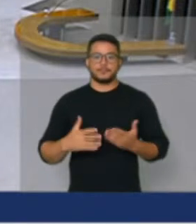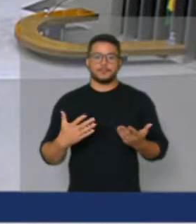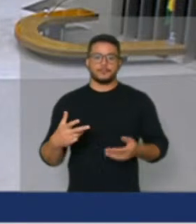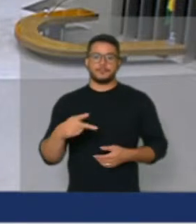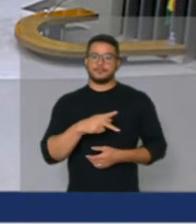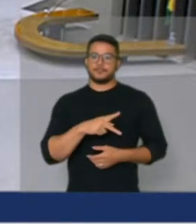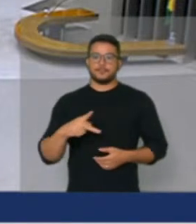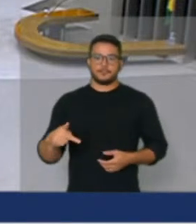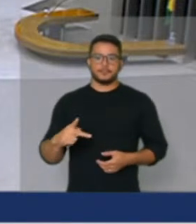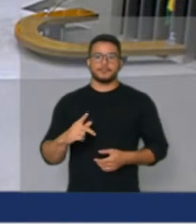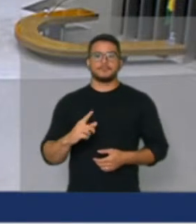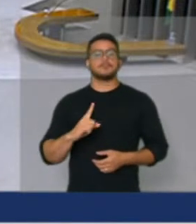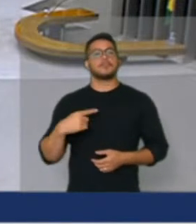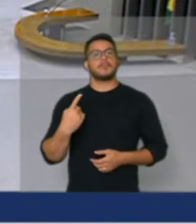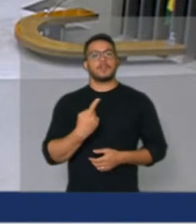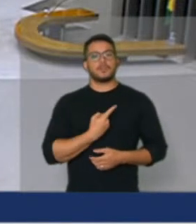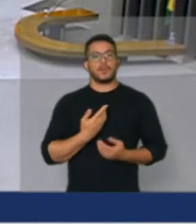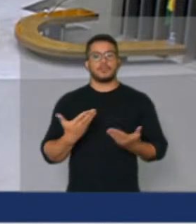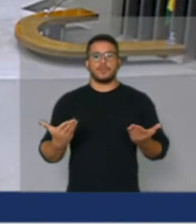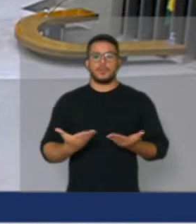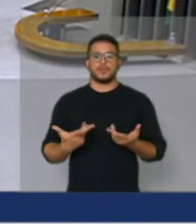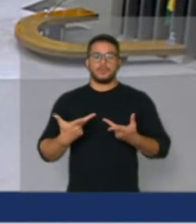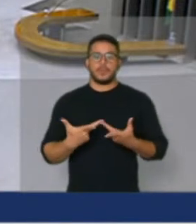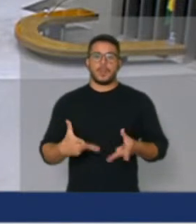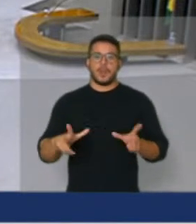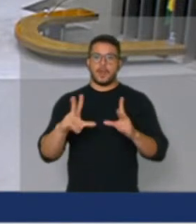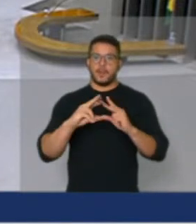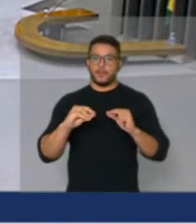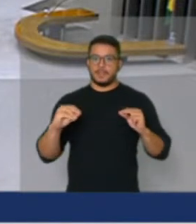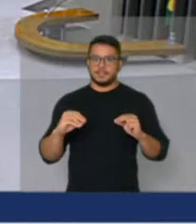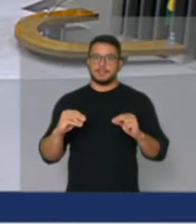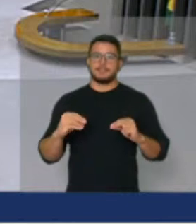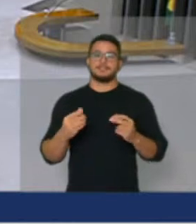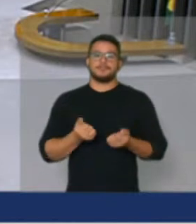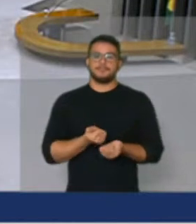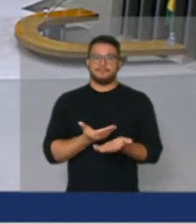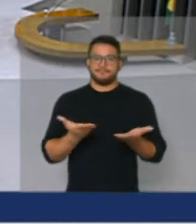PREFEITOS E PREFEITAS NO DIA DO PREFEITO E DA PREFEITA,